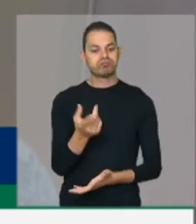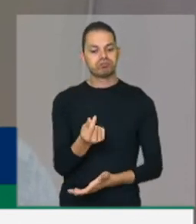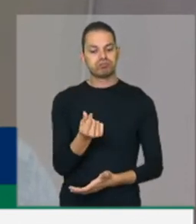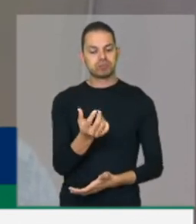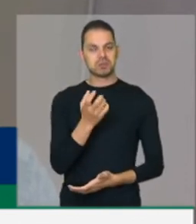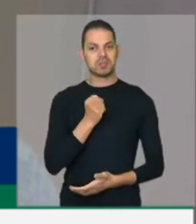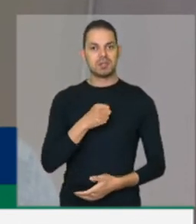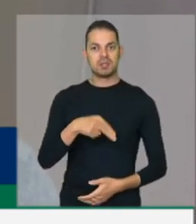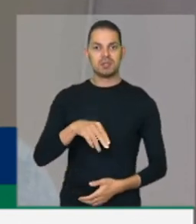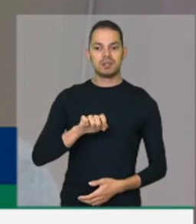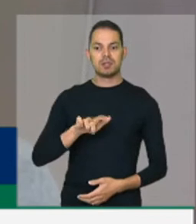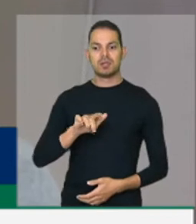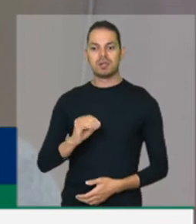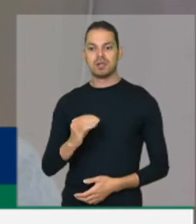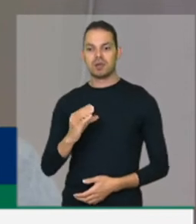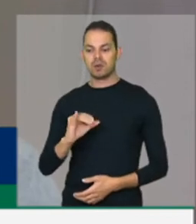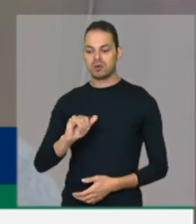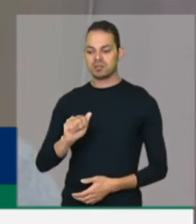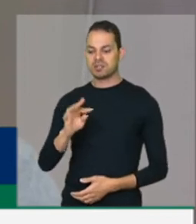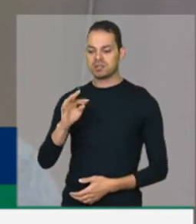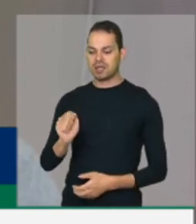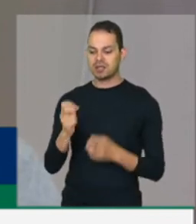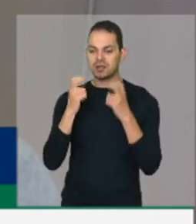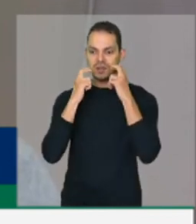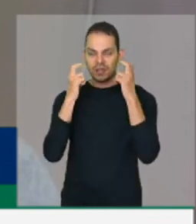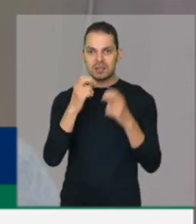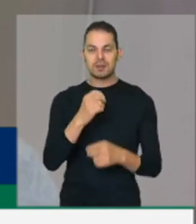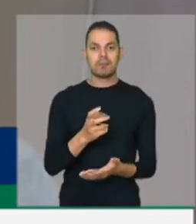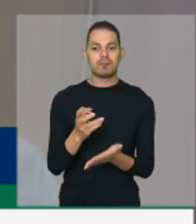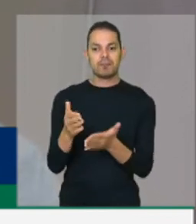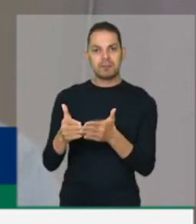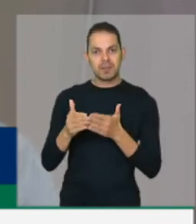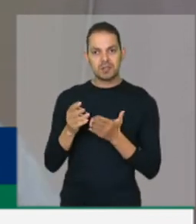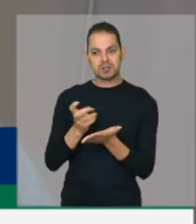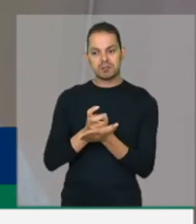ELAS. UMA VERGONHA ESSA NEGOCIATA PRA QUE ESSE HOMEM